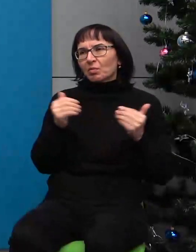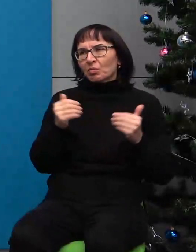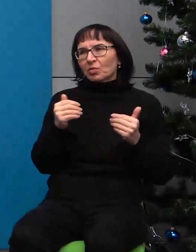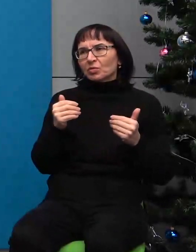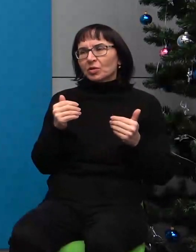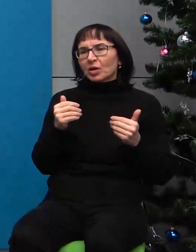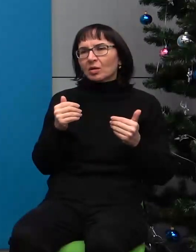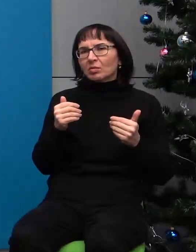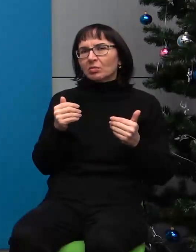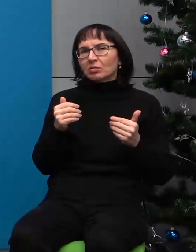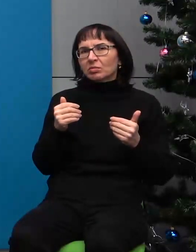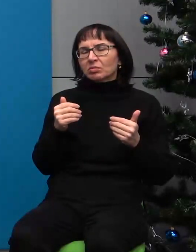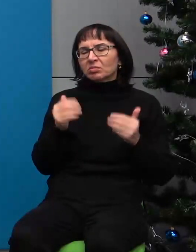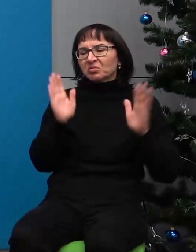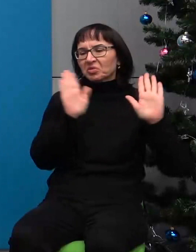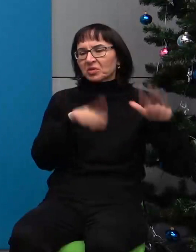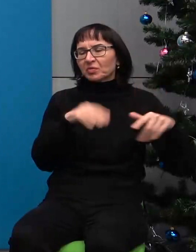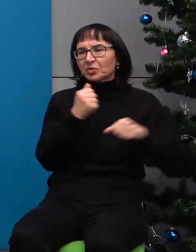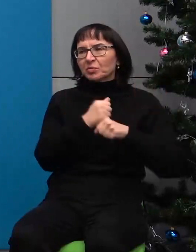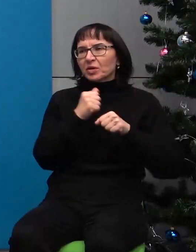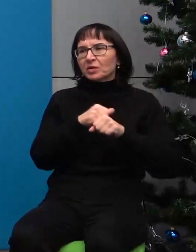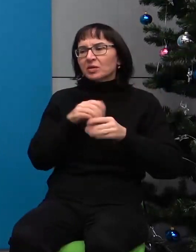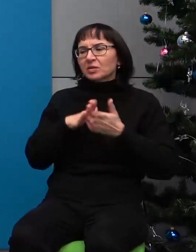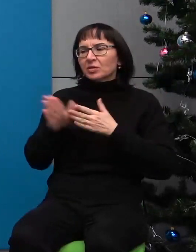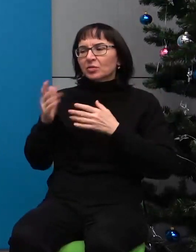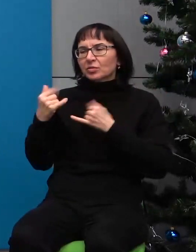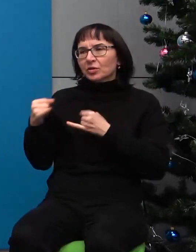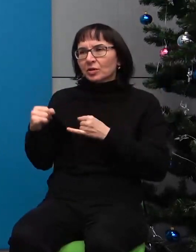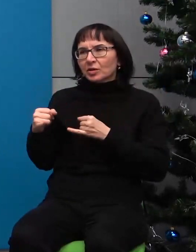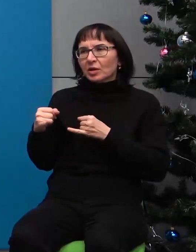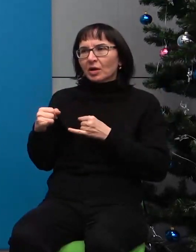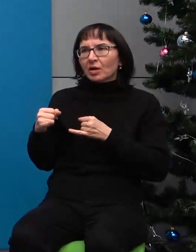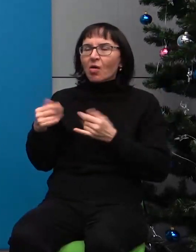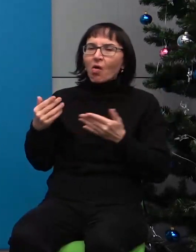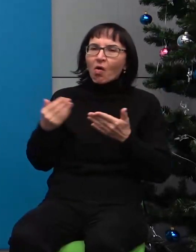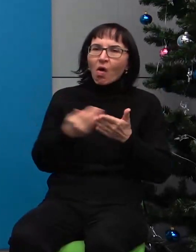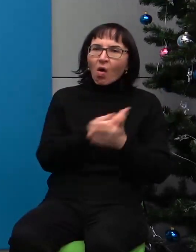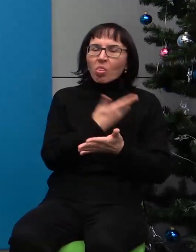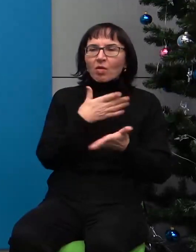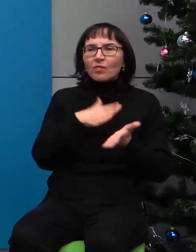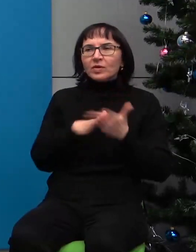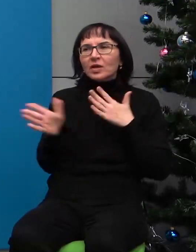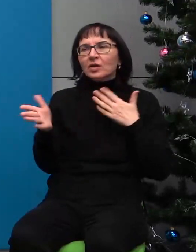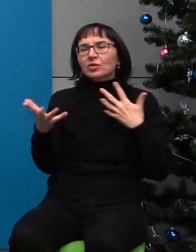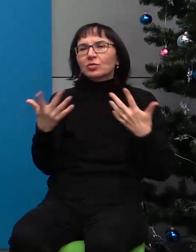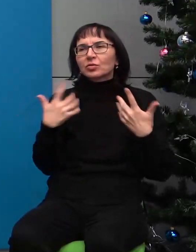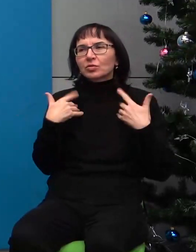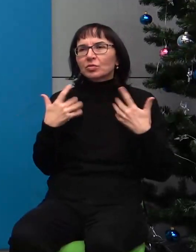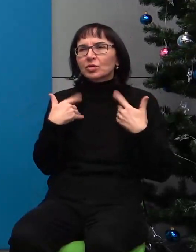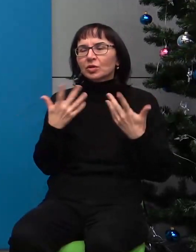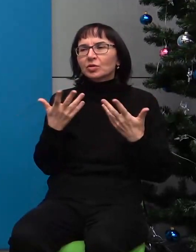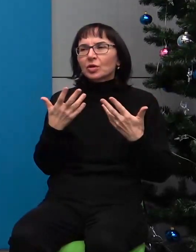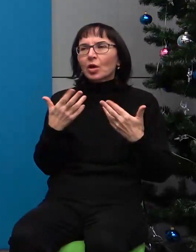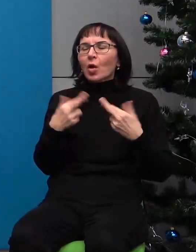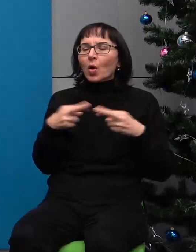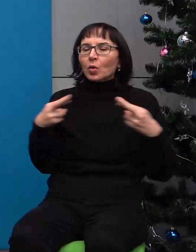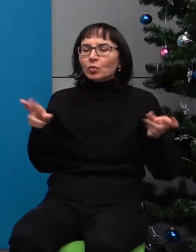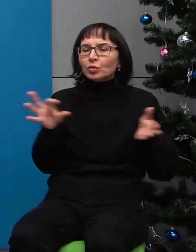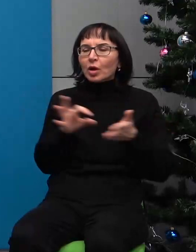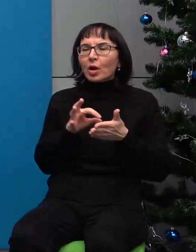słuchaj, możesz rzucić tą pracę i zacząć od jutra inną. Albo możesz po prostu zacząć od nowa życie z różnych powodów, prawda.